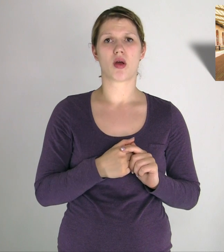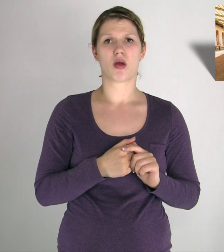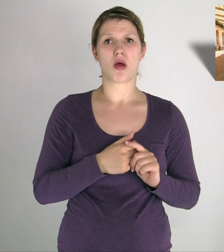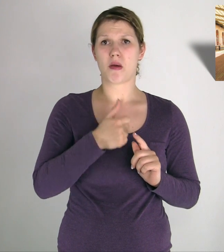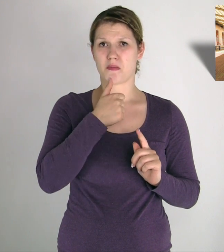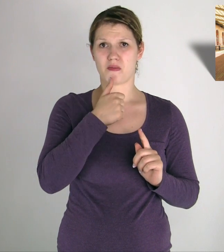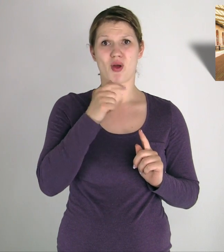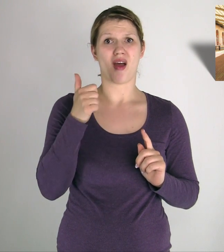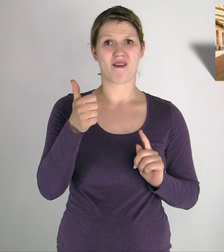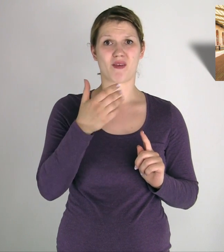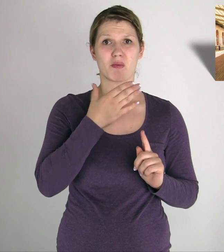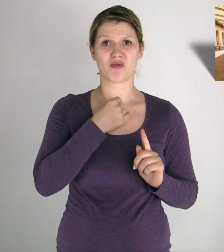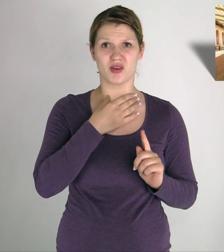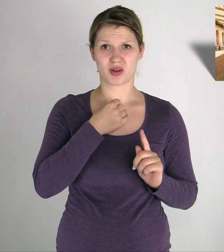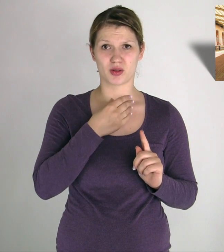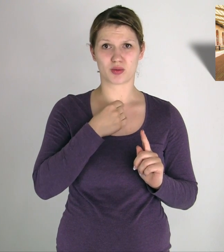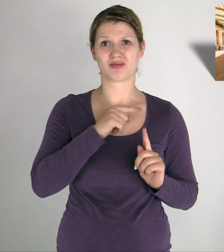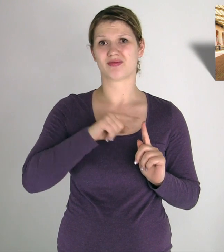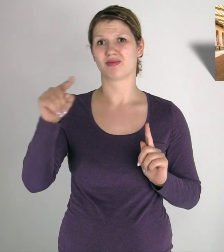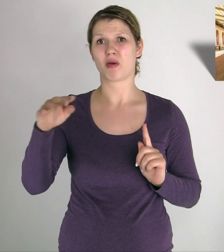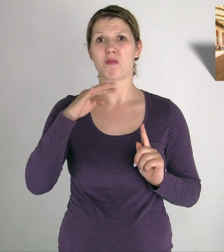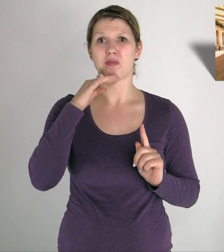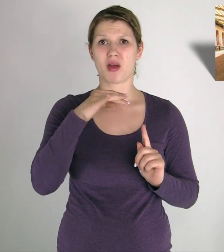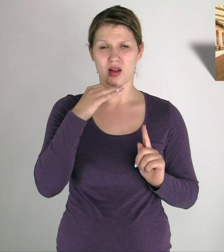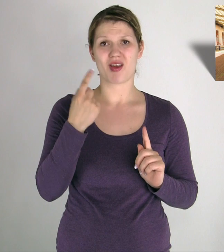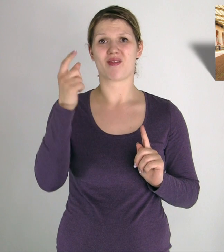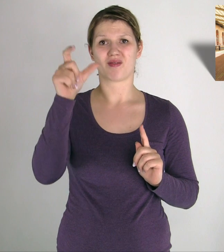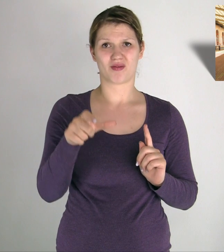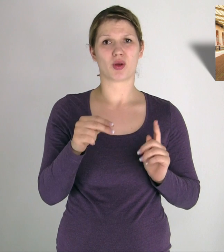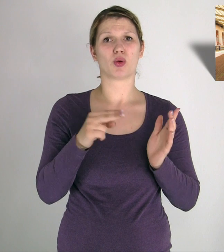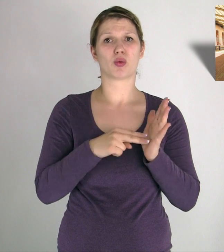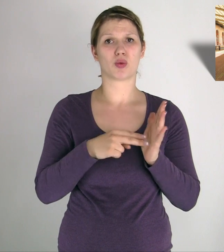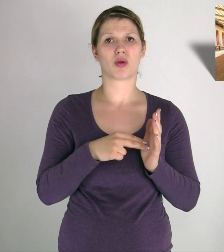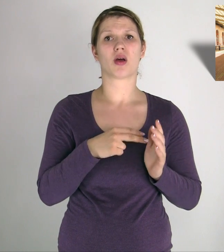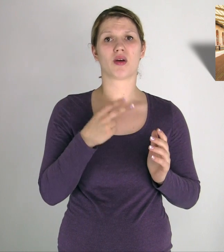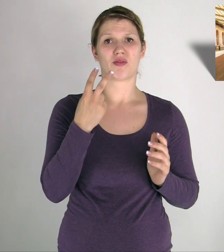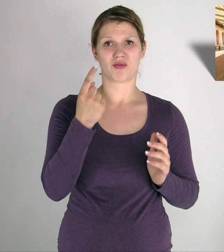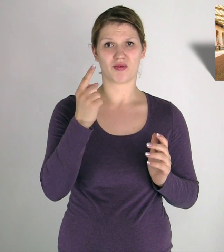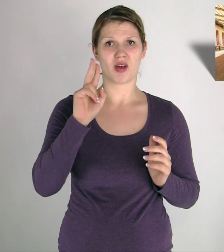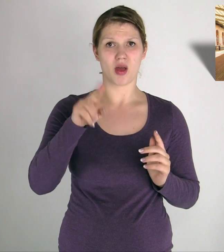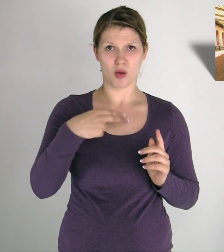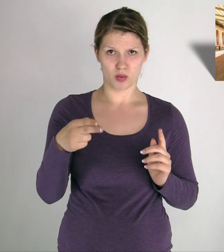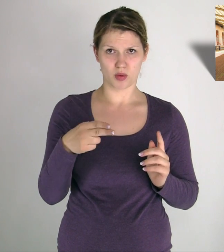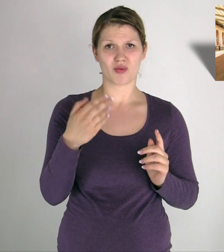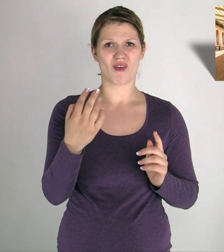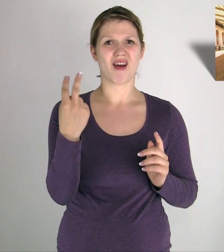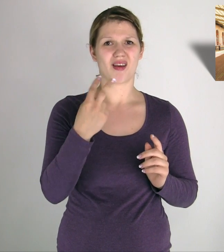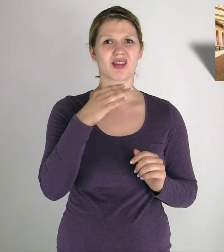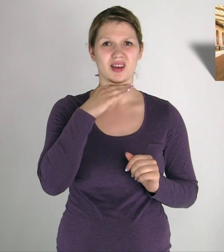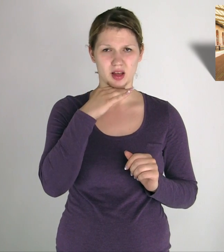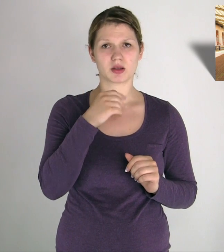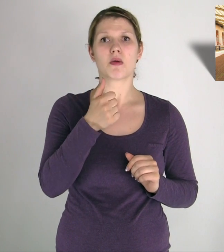Norint nuvykti iš Vilniaus į Palangą, antros klasės kelionė kainuos 21 eur.